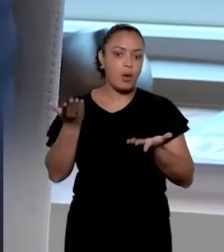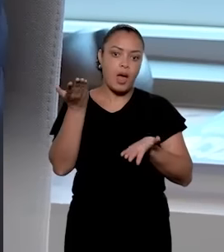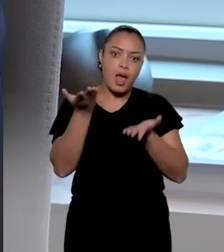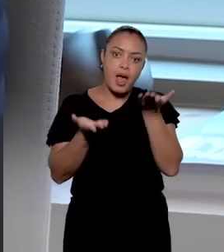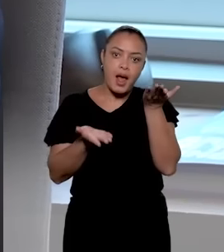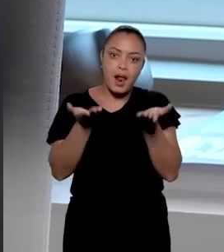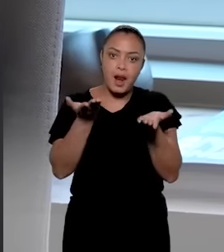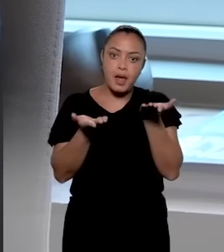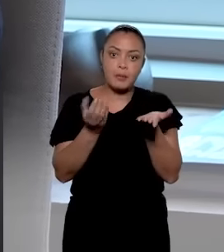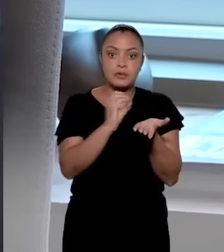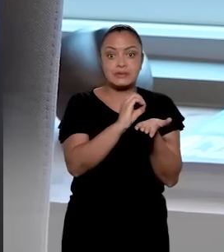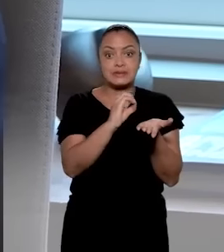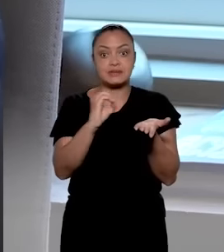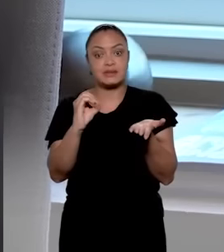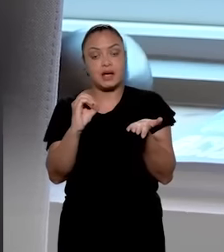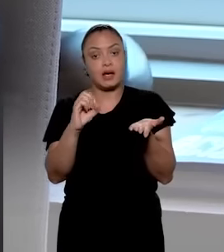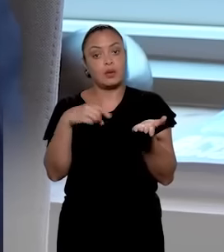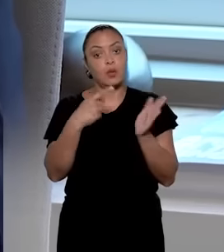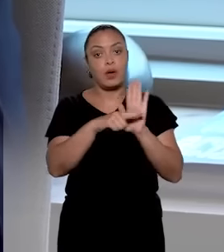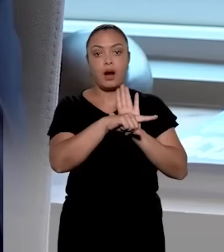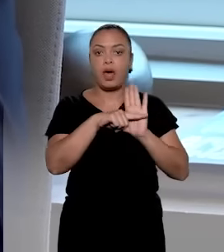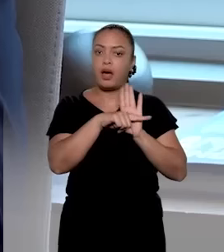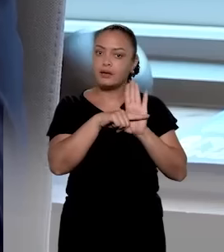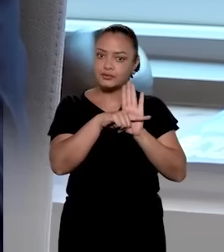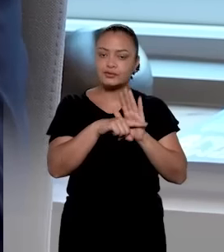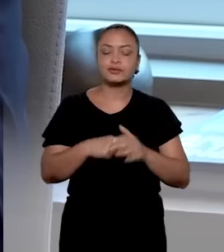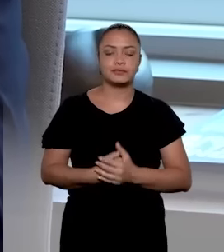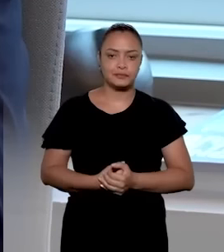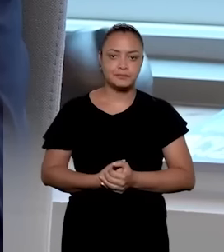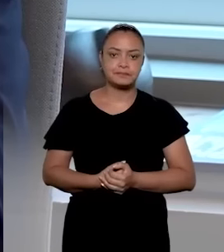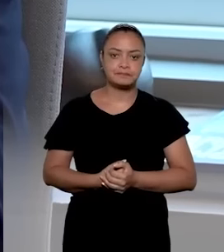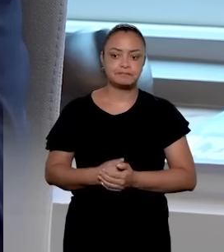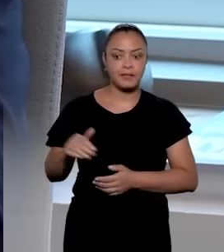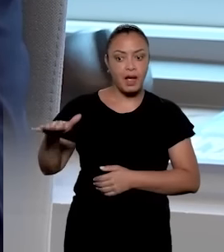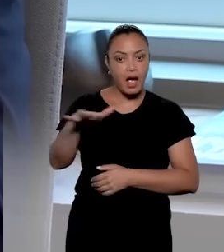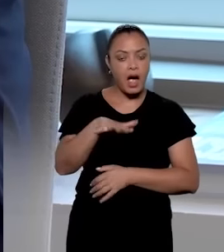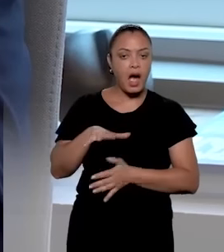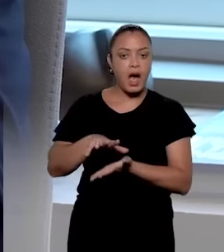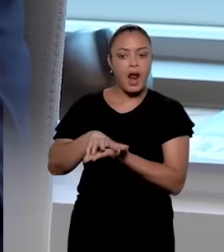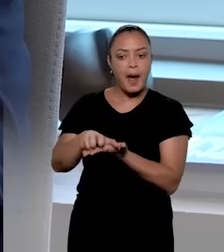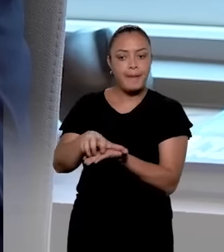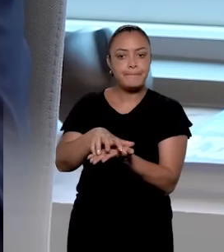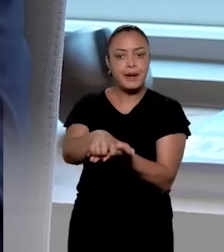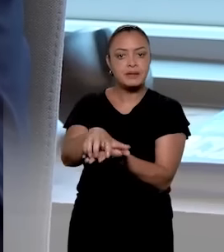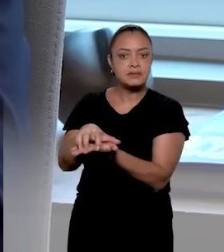o balanço é zero ou negativo na área de emissões também na área de pastagem e pecuária de corte.